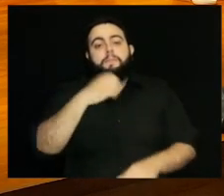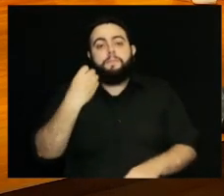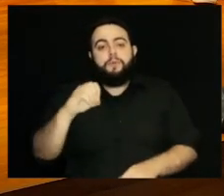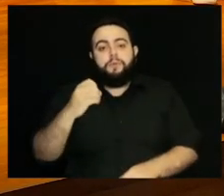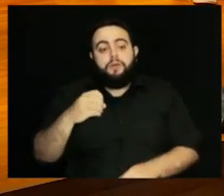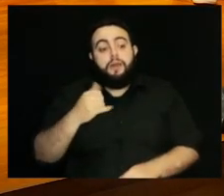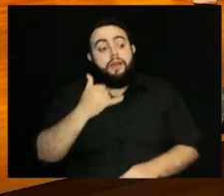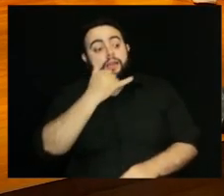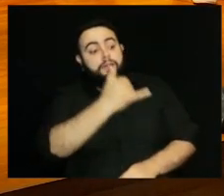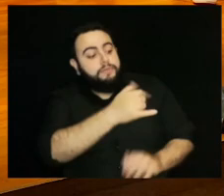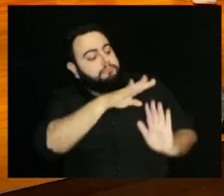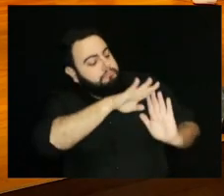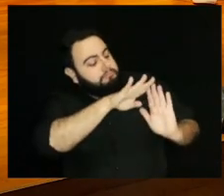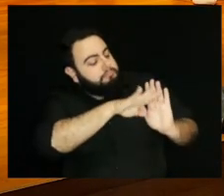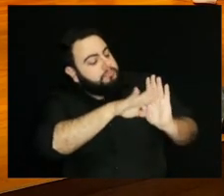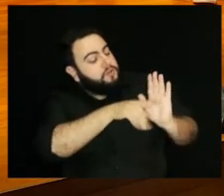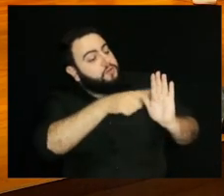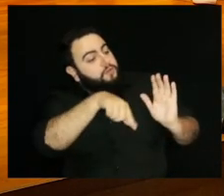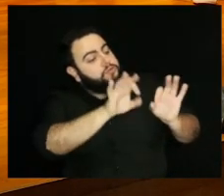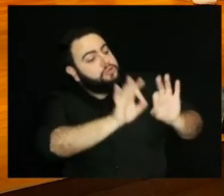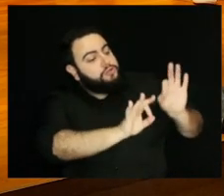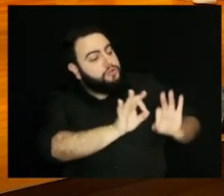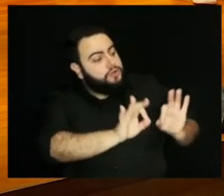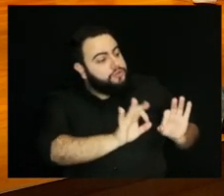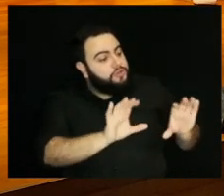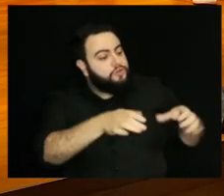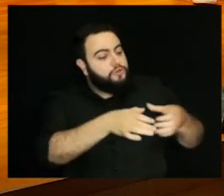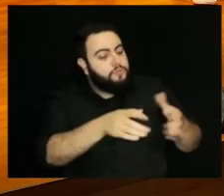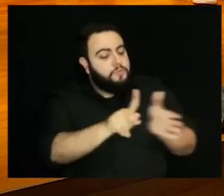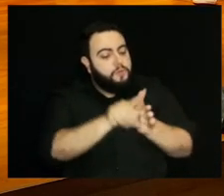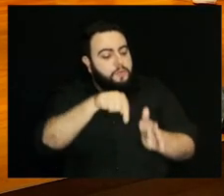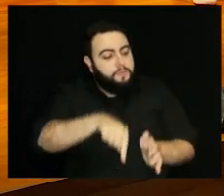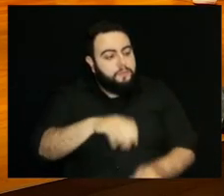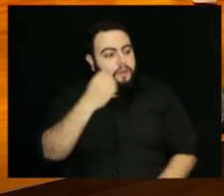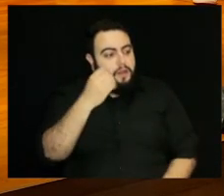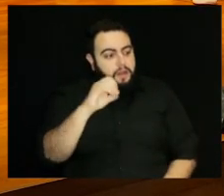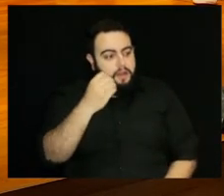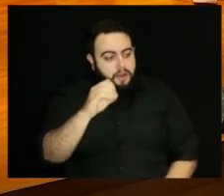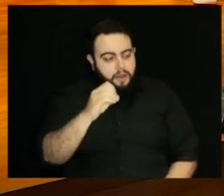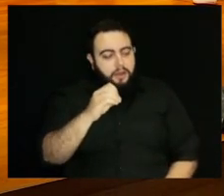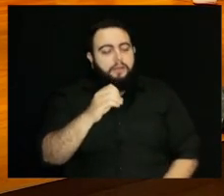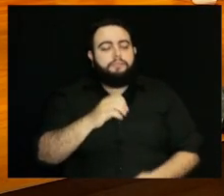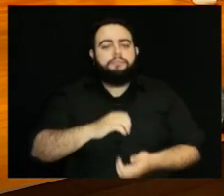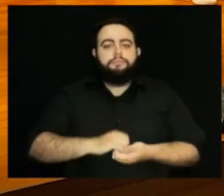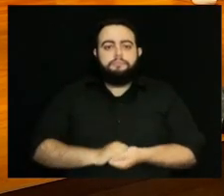tocaram vocês, façam arranjos para que os grupos daqui toquem. E nenhum compositor Gaúcho furava